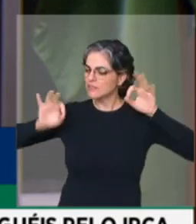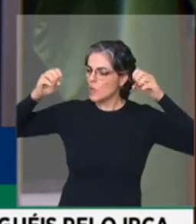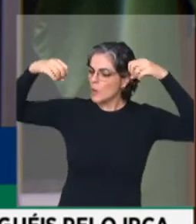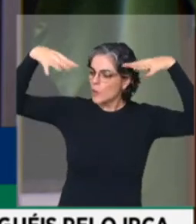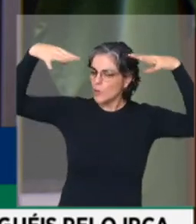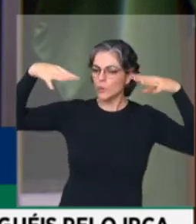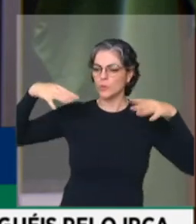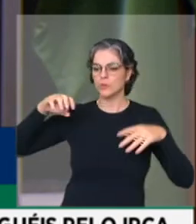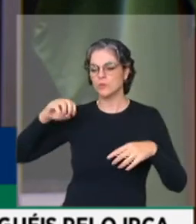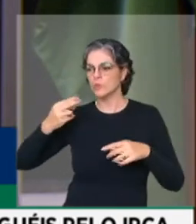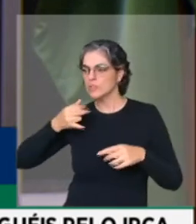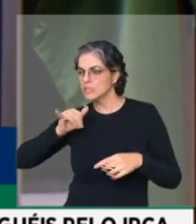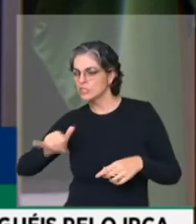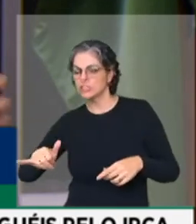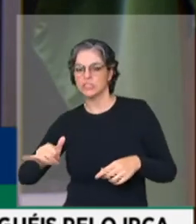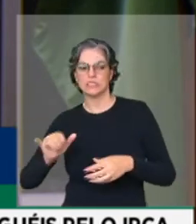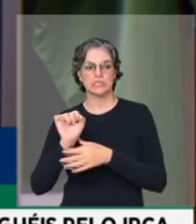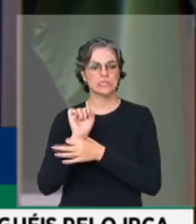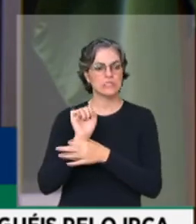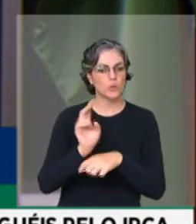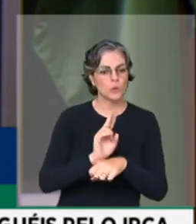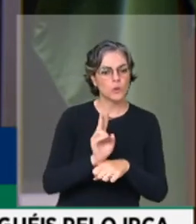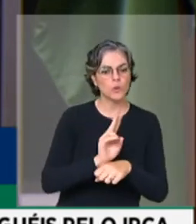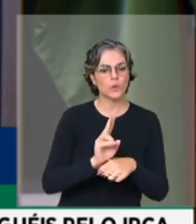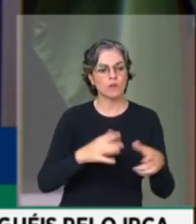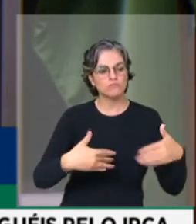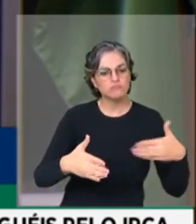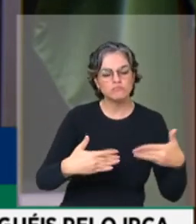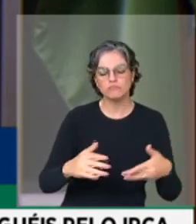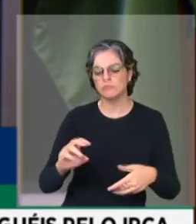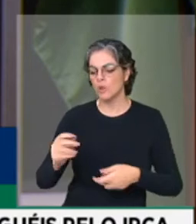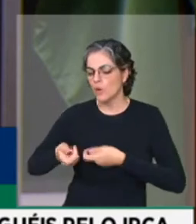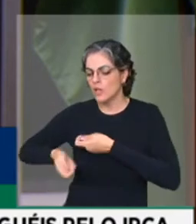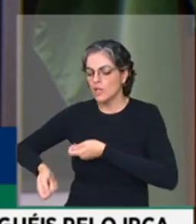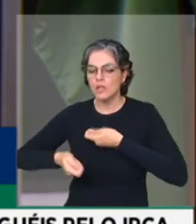BILHETEIRO. UM SEGURANÇA. QUEM TRABALHA COM LIMPEZA A PARTIR DE HOJE ELES PODERÃO